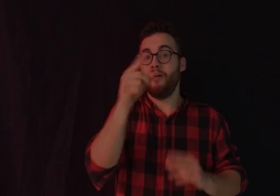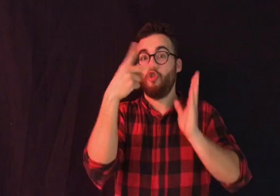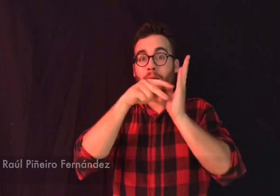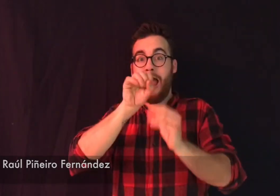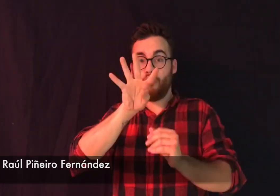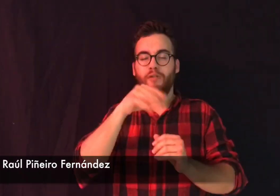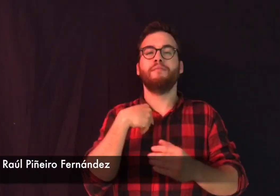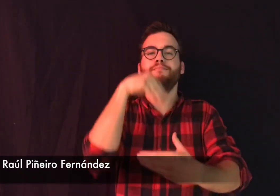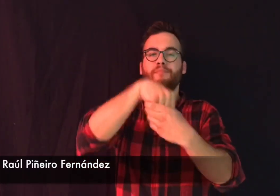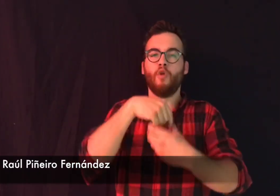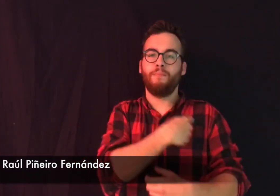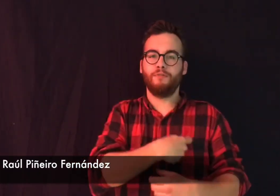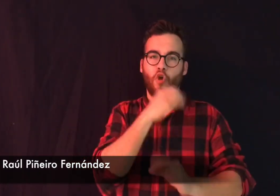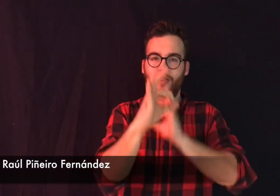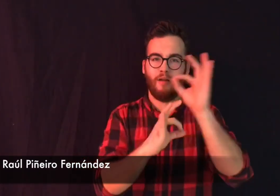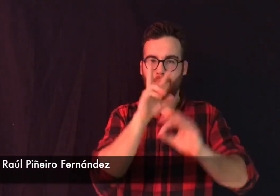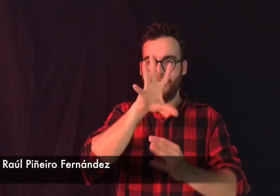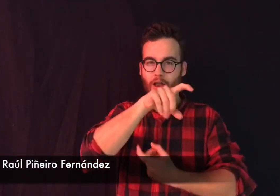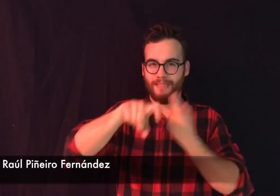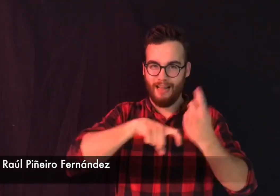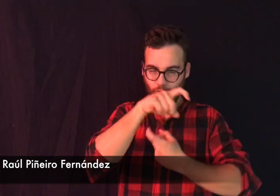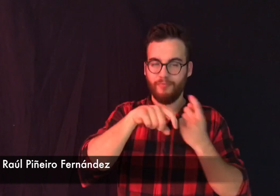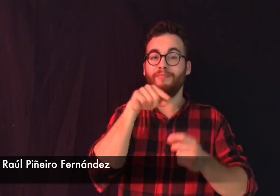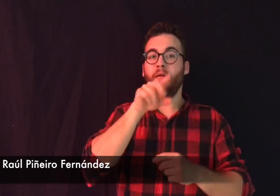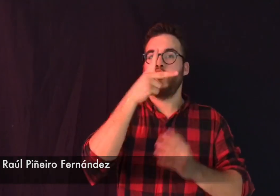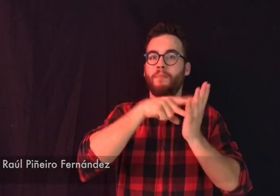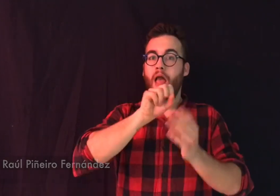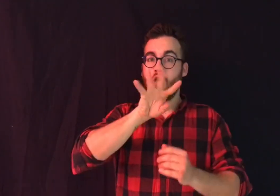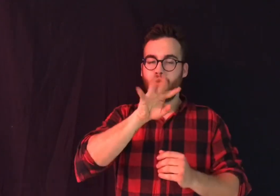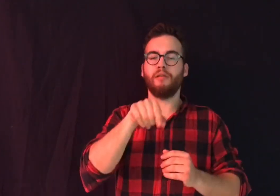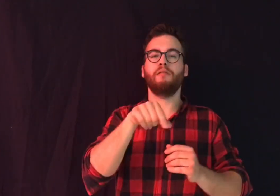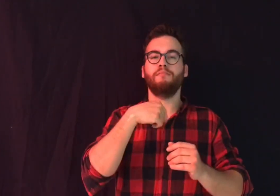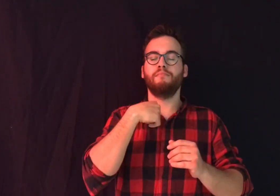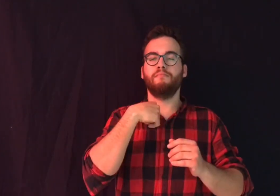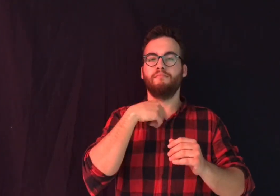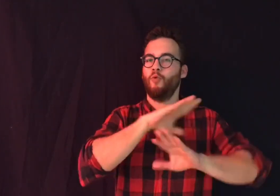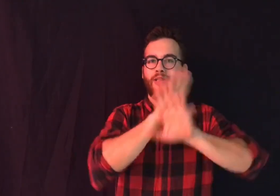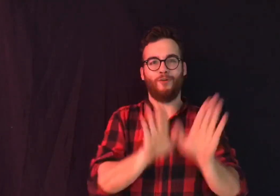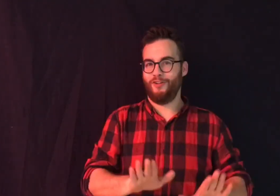En el 2014 estuve en la organización del 25 aniversario de CJS-CNSE, y fue mi último "proyecto" relacionado